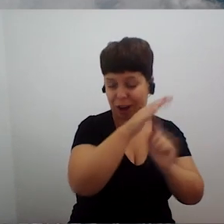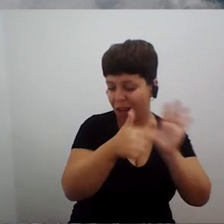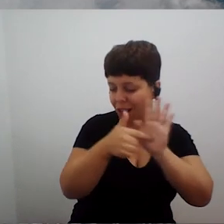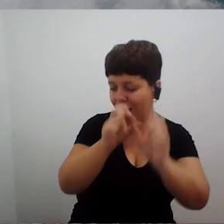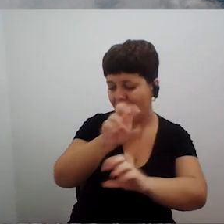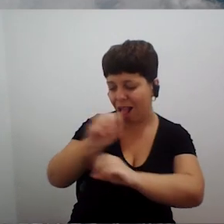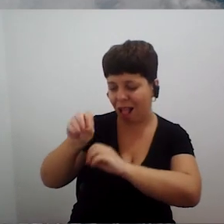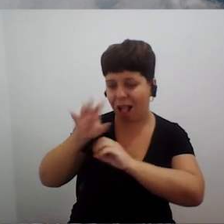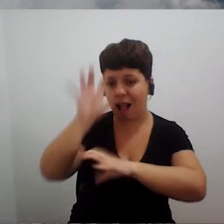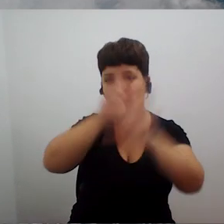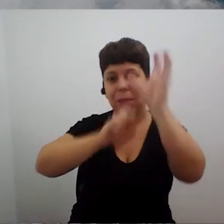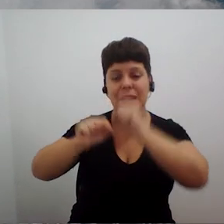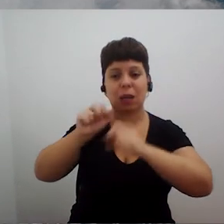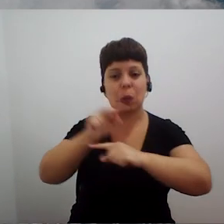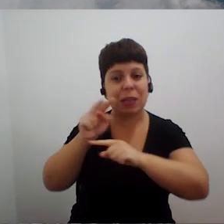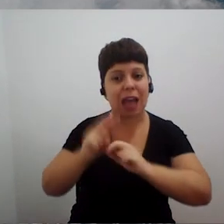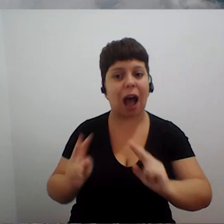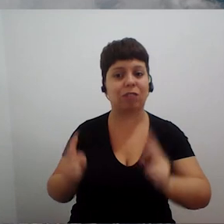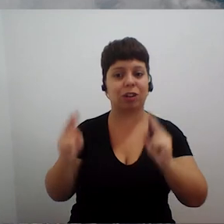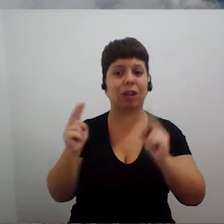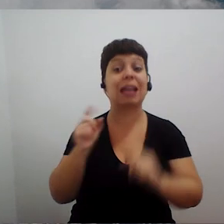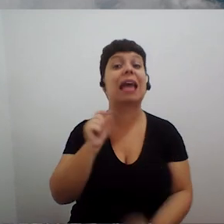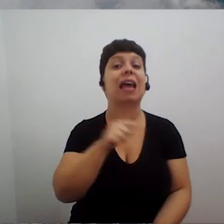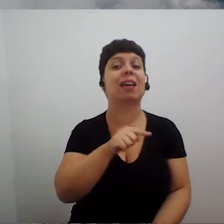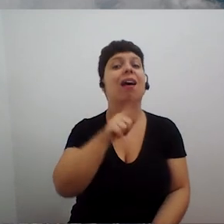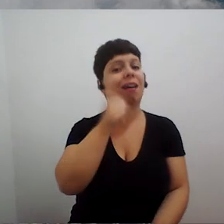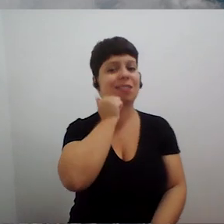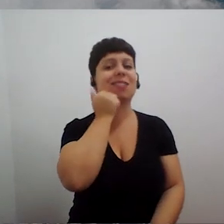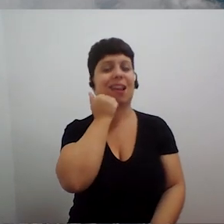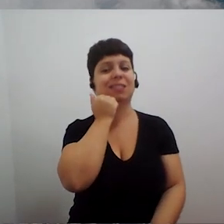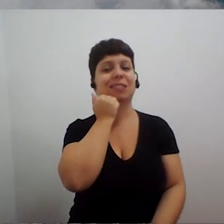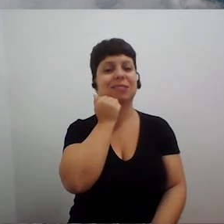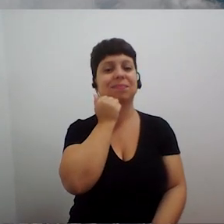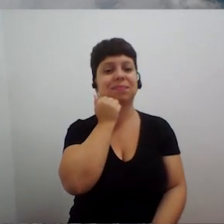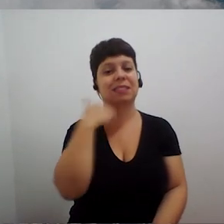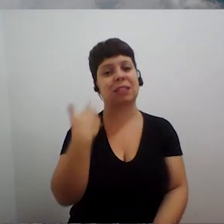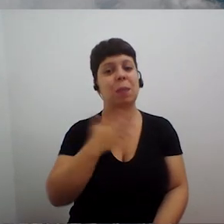para que a gente aprenda a cuidar e valorizar eu acho que tem um papel muito grande então